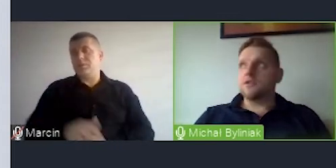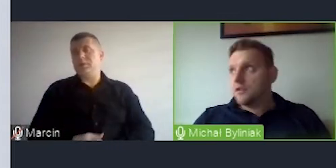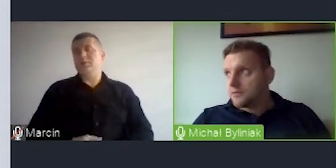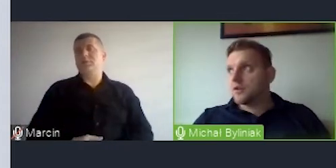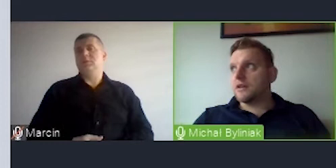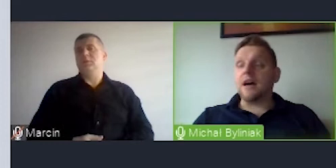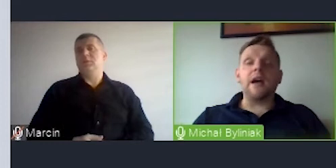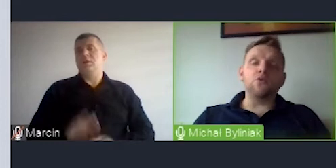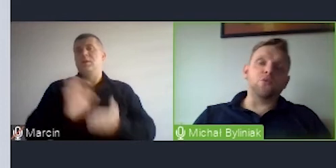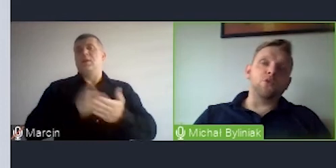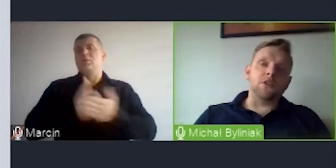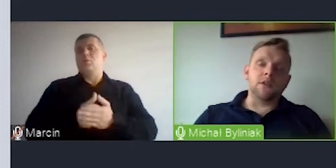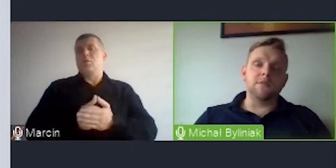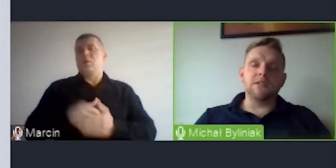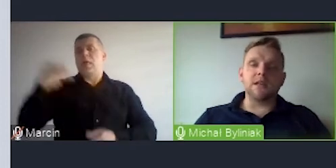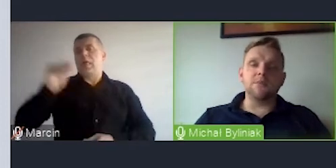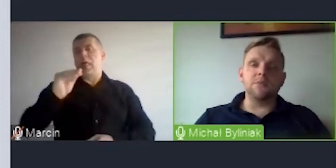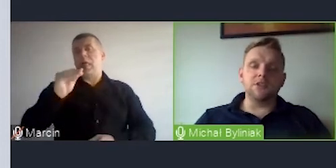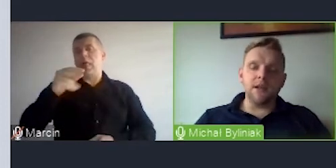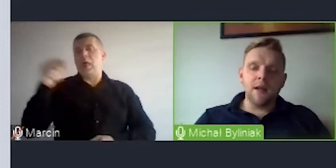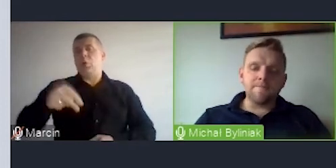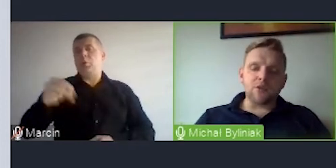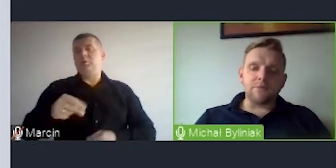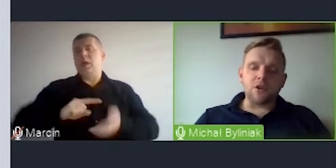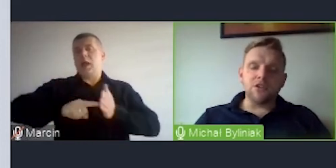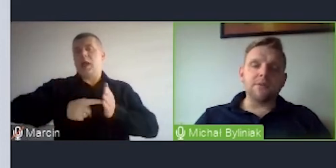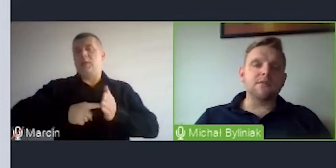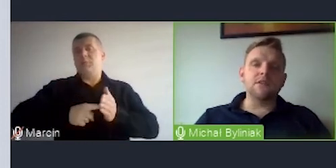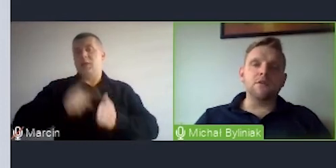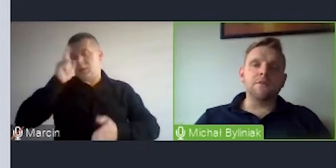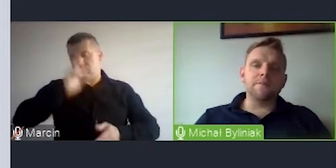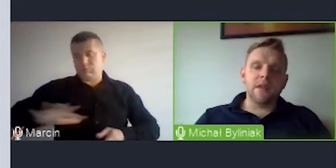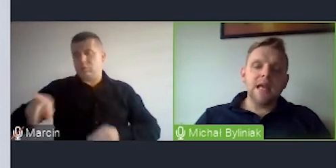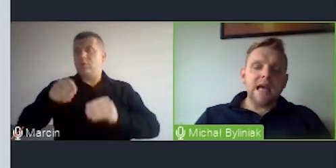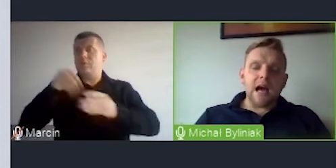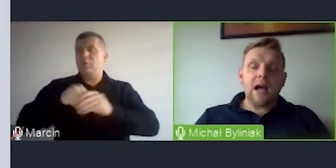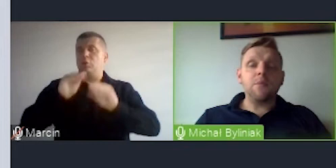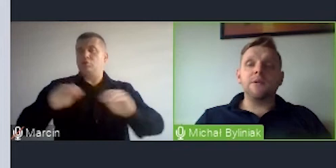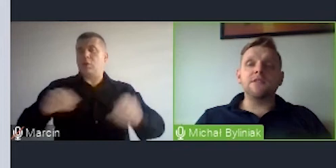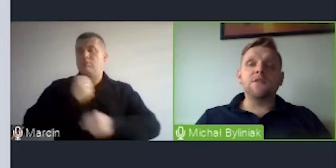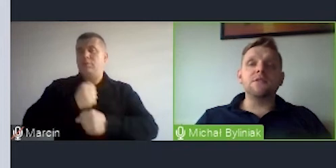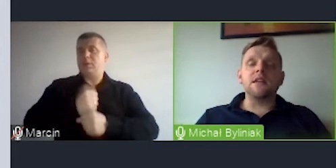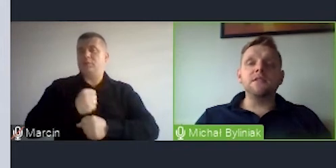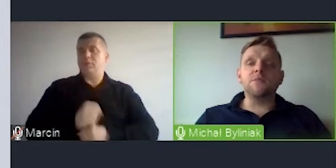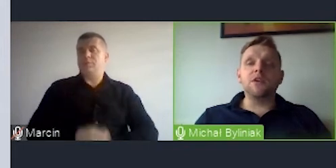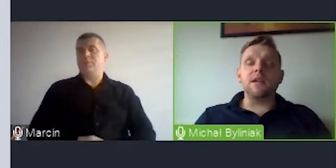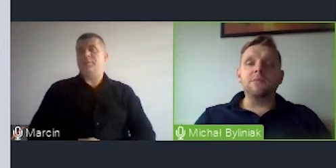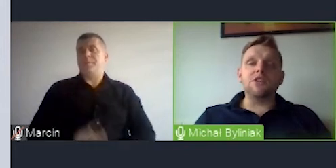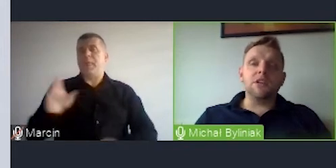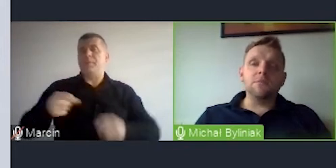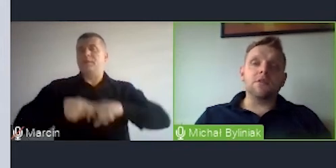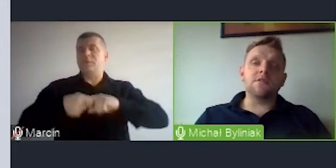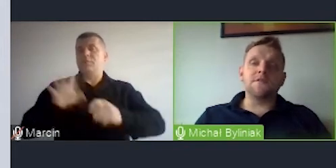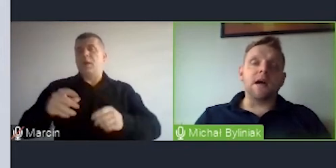czyli na przykład na e-usługi administracji publicznej, bo tam szkoli się pracowników, albo będzie związany z projektami przedsiębiorstw.